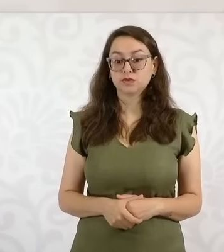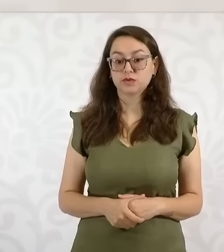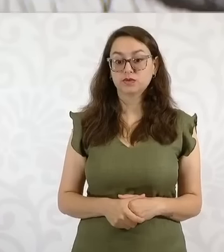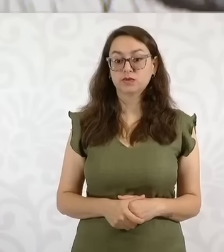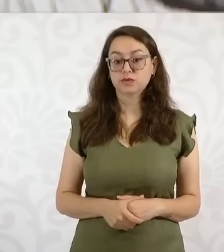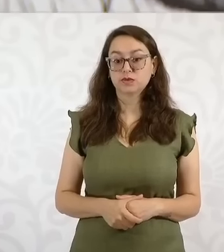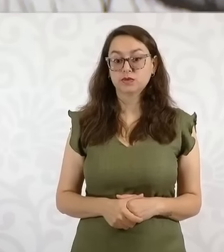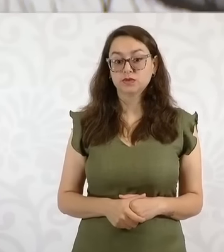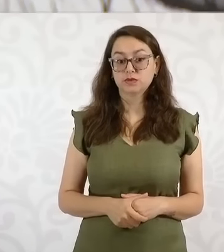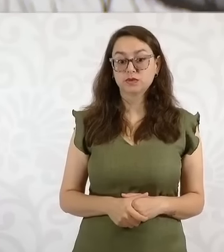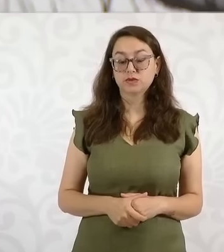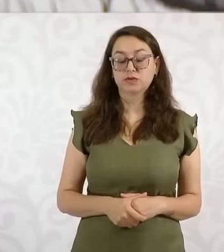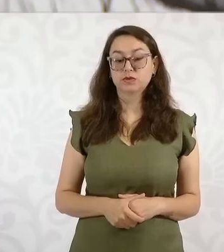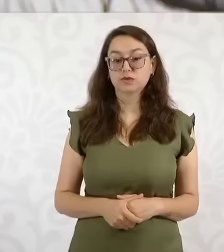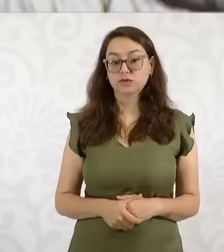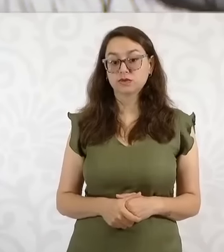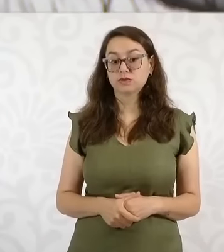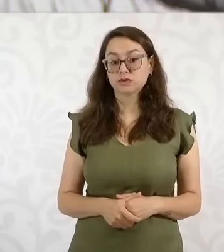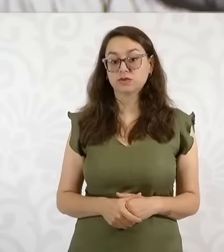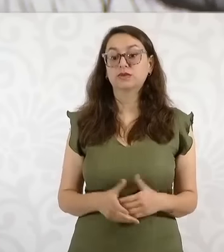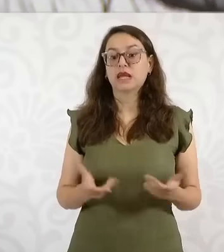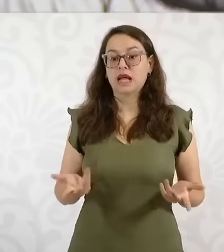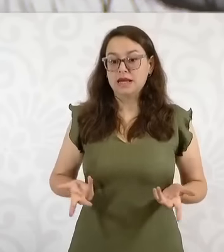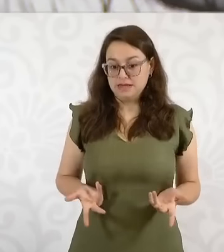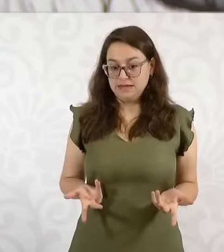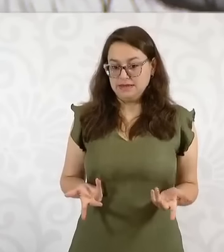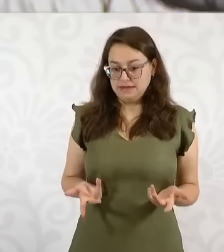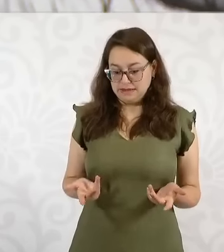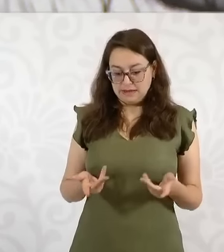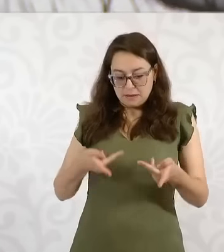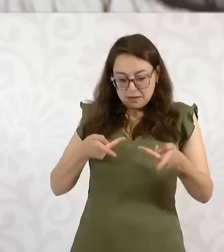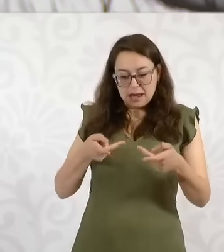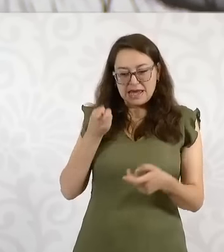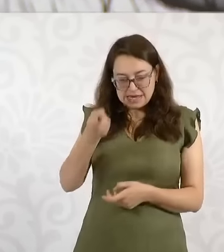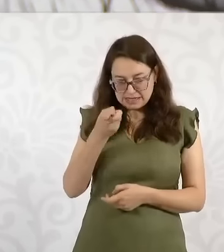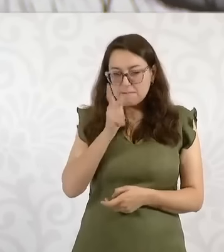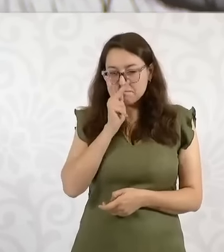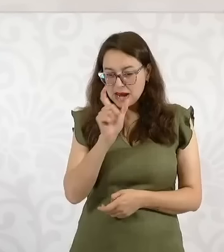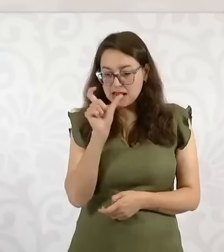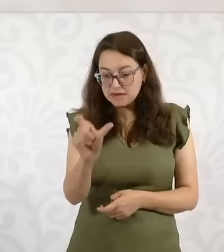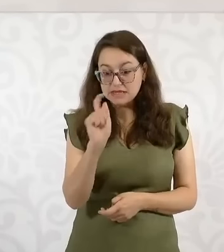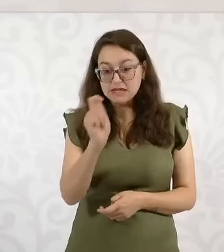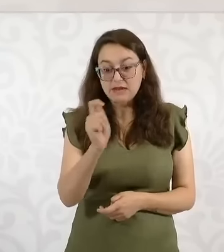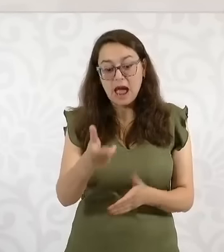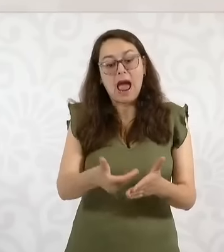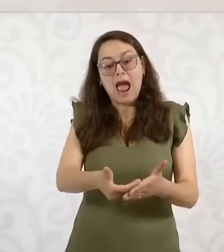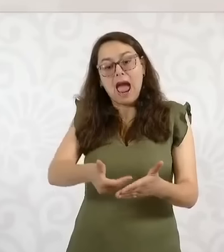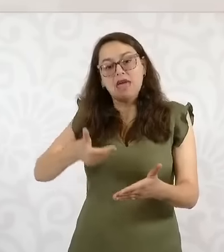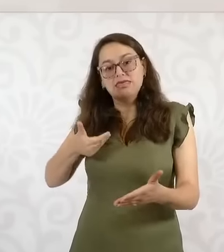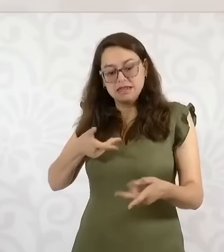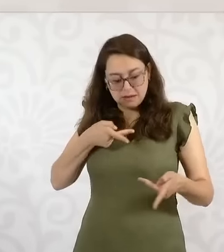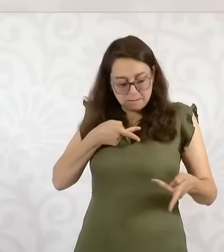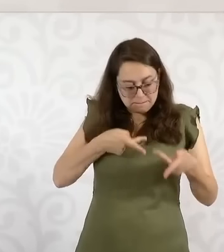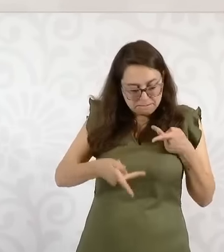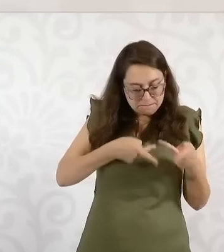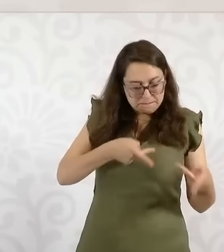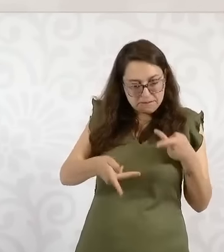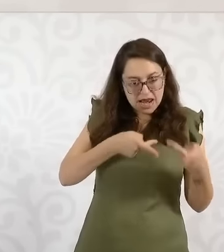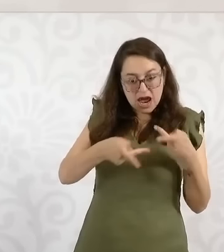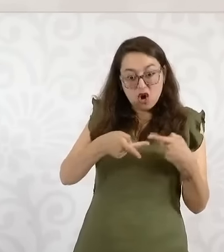con algo que a propósito se comete para que eso ocurra. ¿Por qué puede haber eh disminución de las